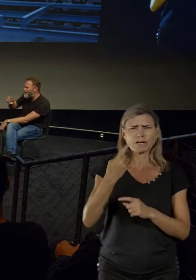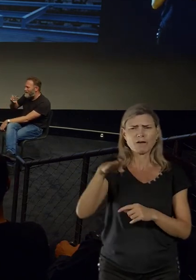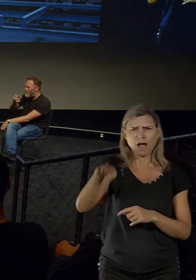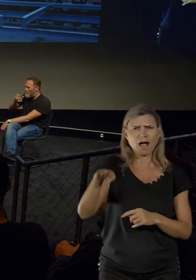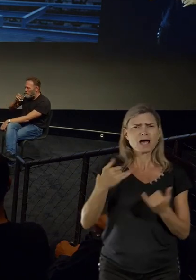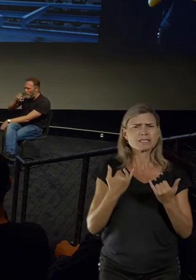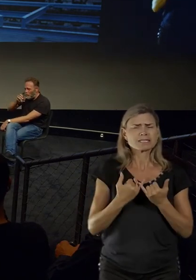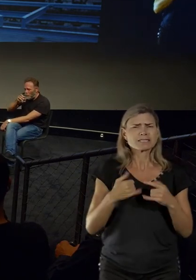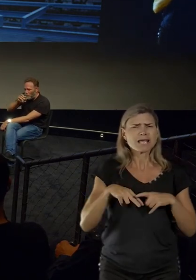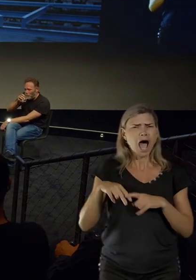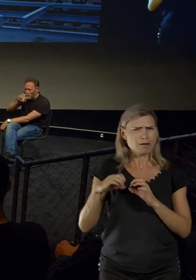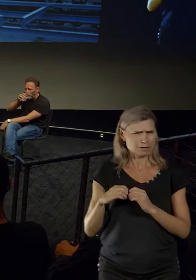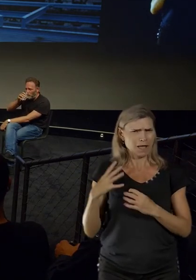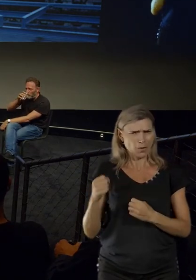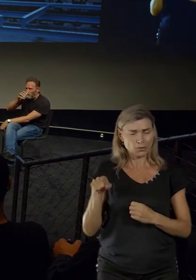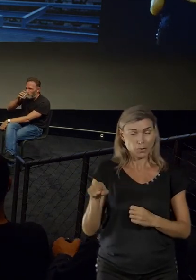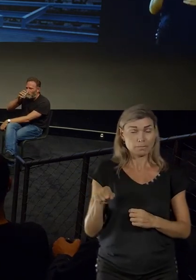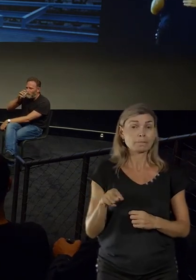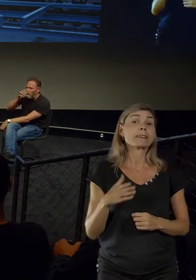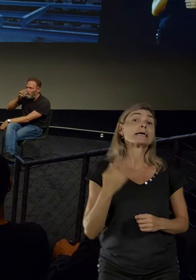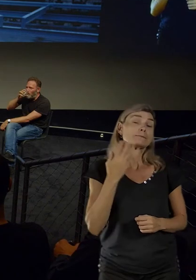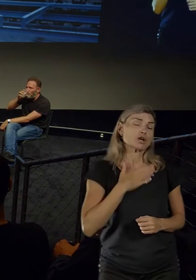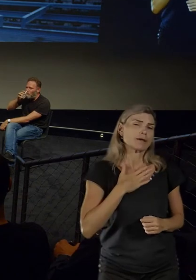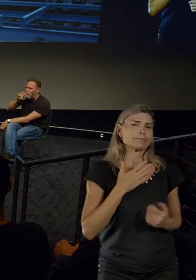my určitou tezi nebo nějaký návod máme. Tahle doba se jeví, že je úplně